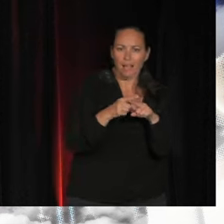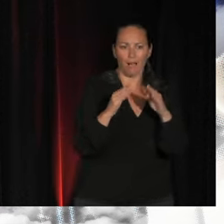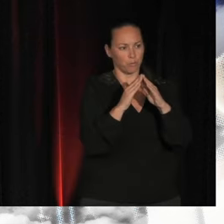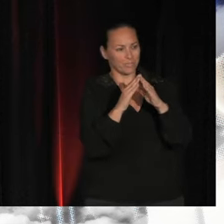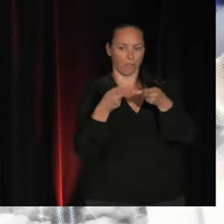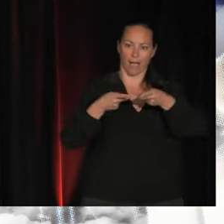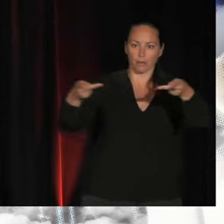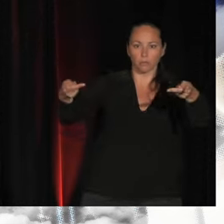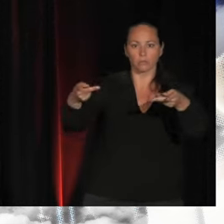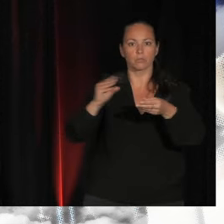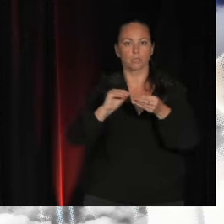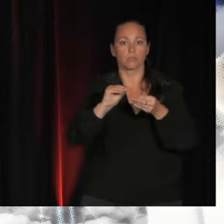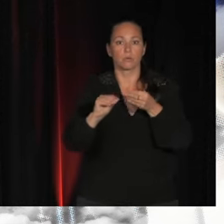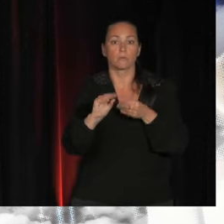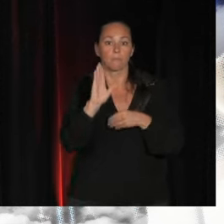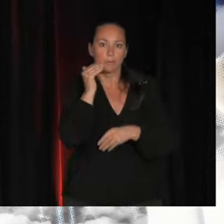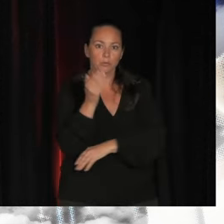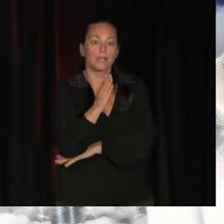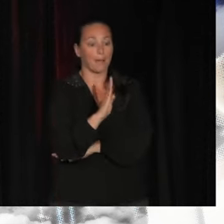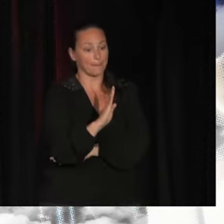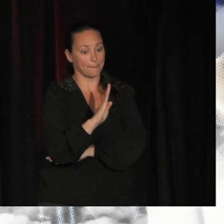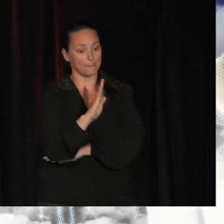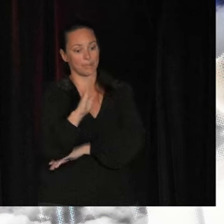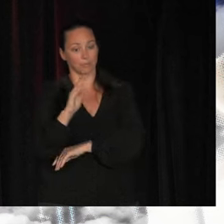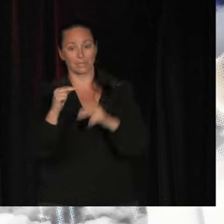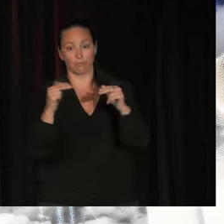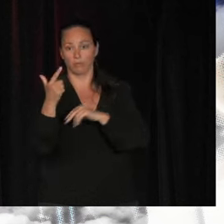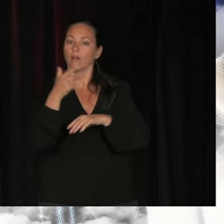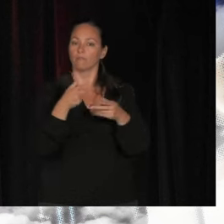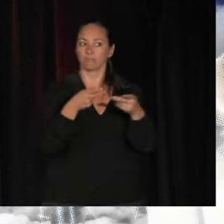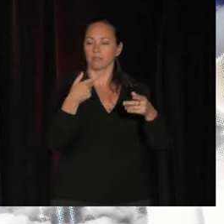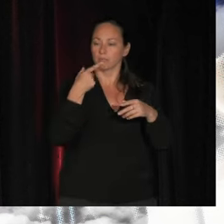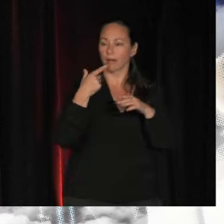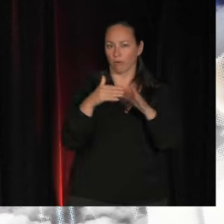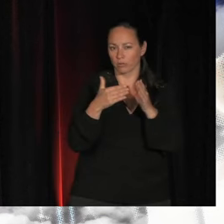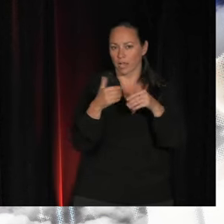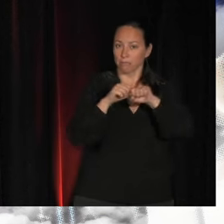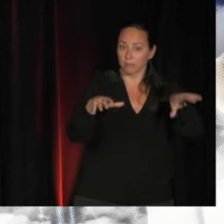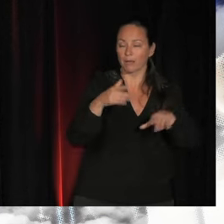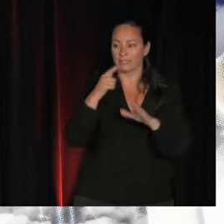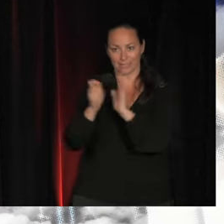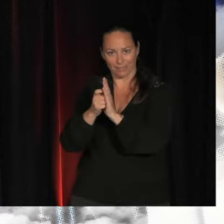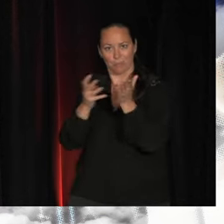chose et ça explique par exemple pourquoi Beyond Good and Evil 2, on en parle encore, c'est très difficile de se remettre de ce genre de revers